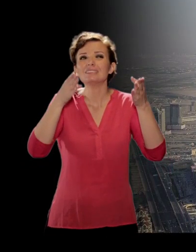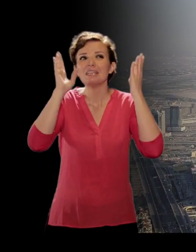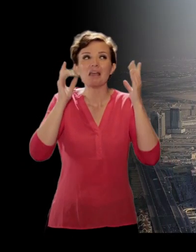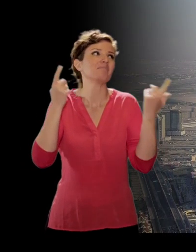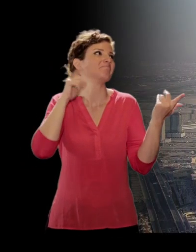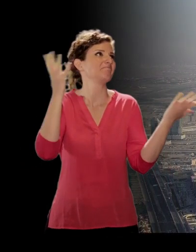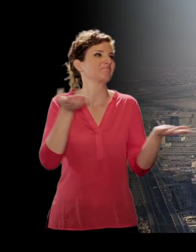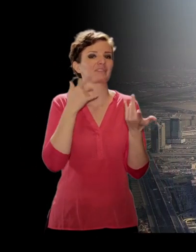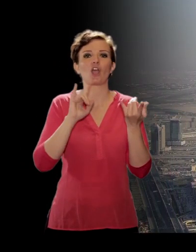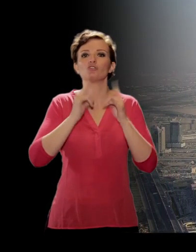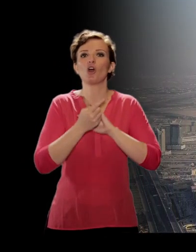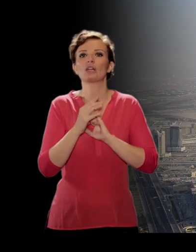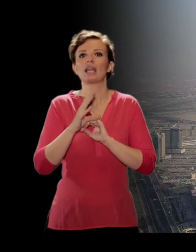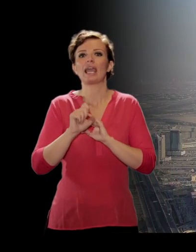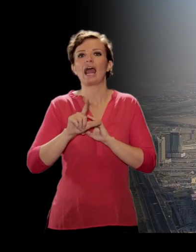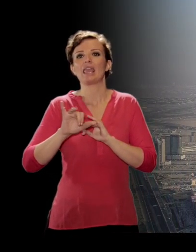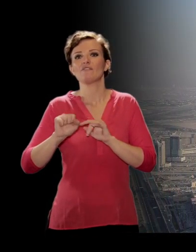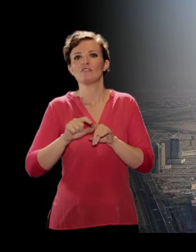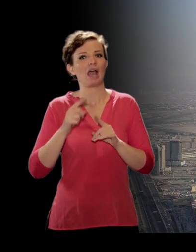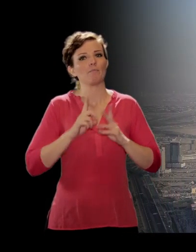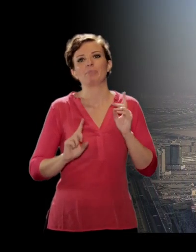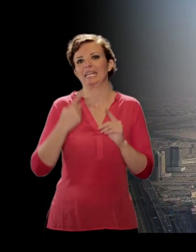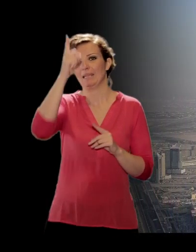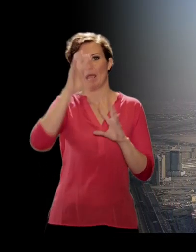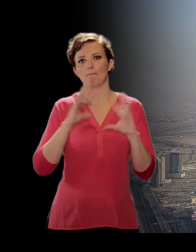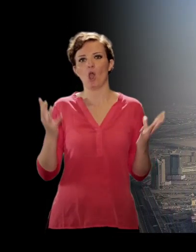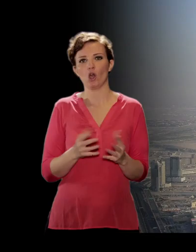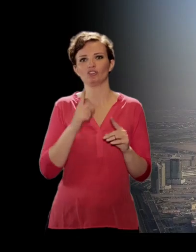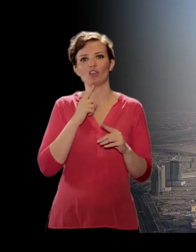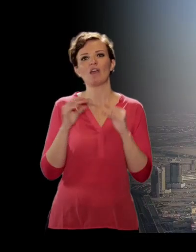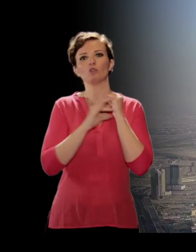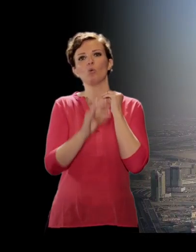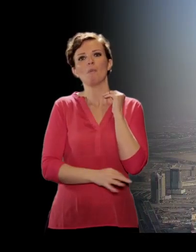La torre Khalifa è la torre più alta del mondo realizzata a Dubai